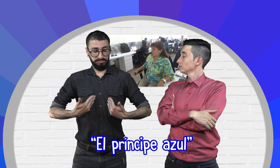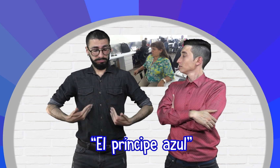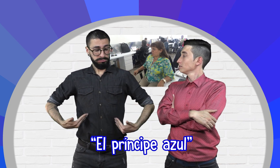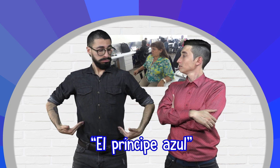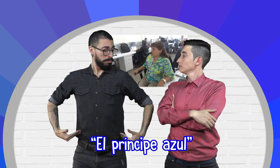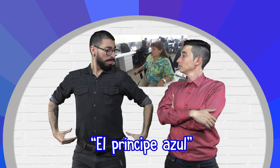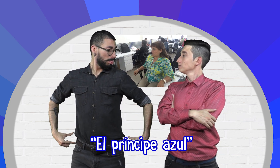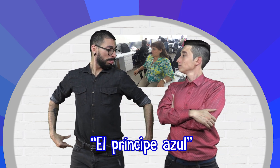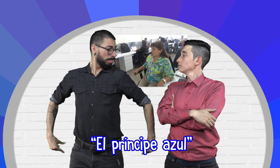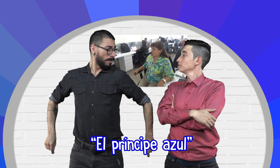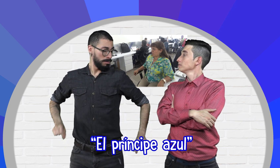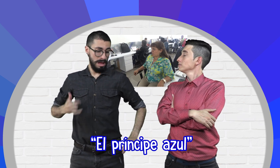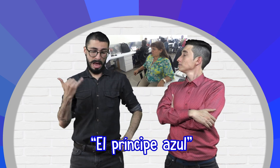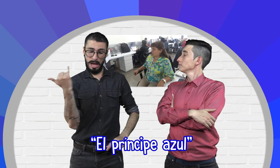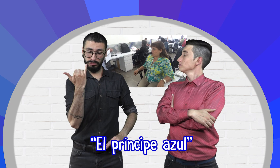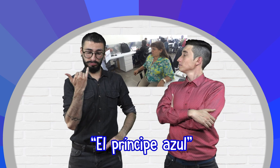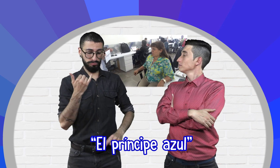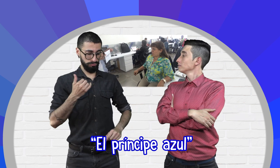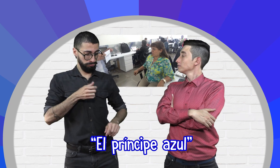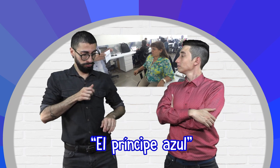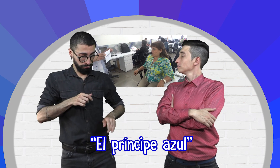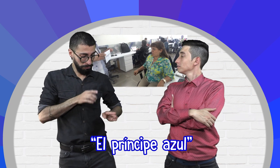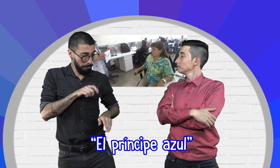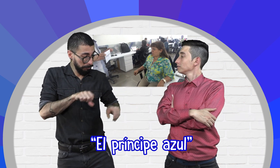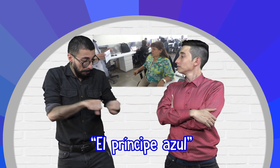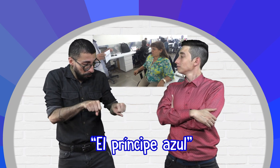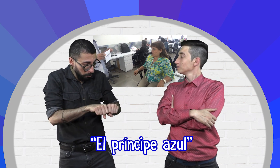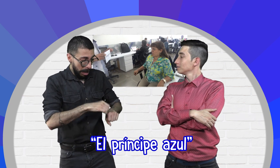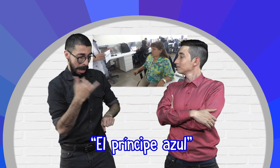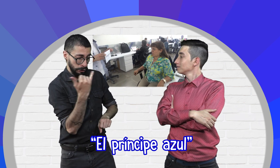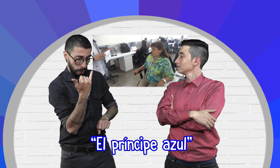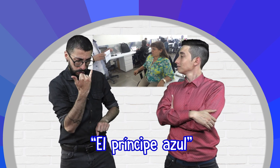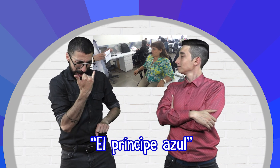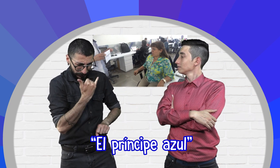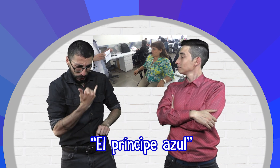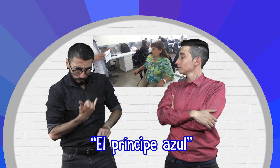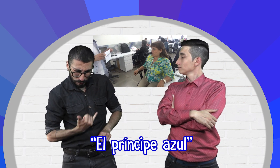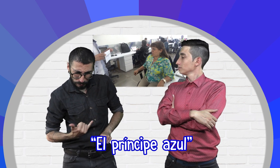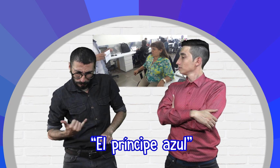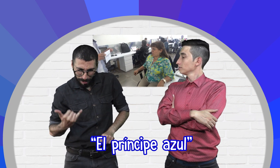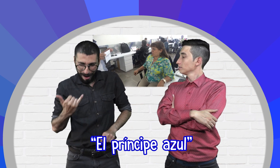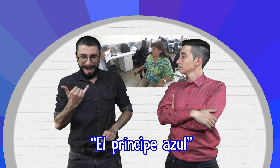el color de sus prendas de vestir era azul desde los zapatos hasta su cabeza.